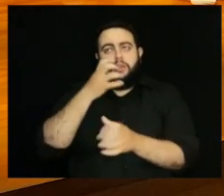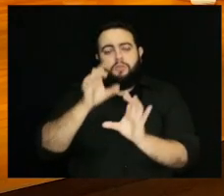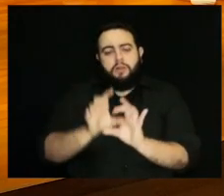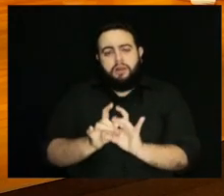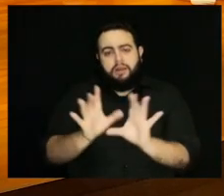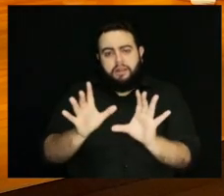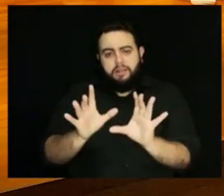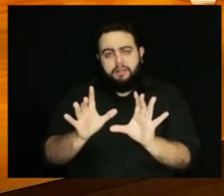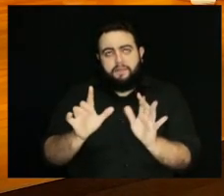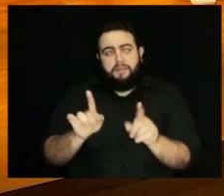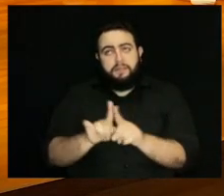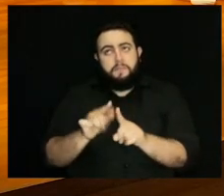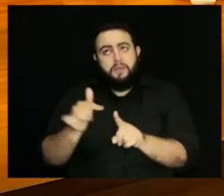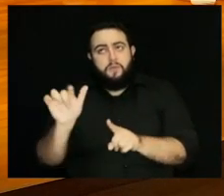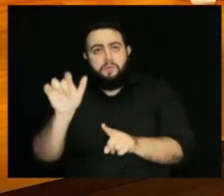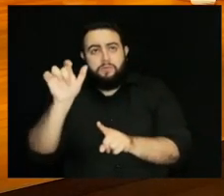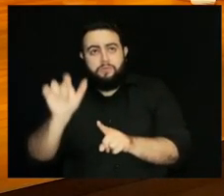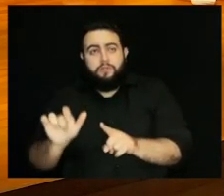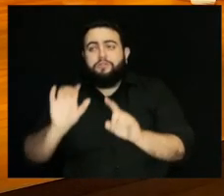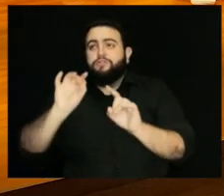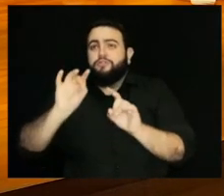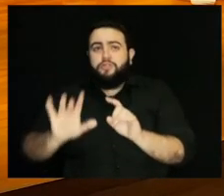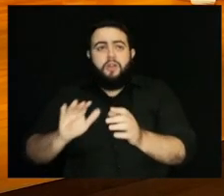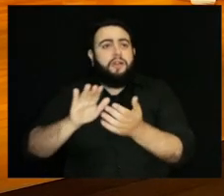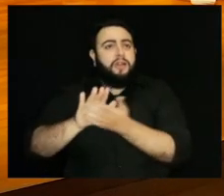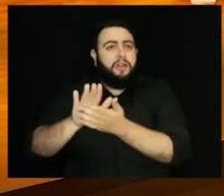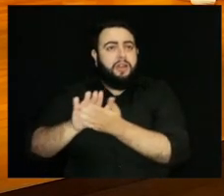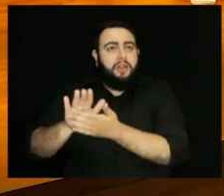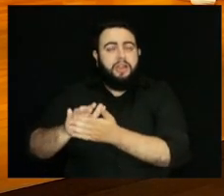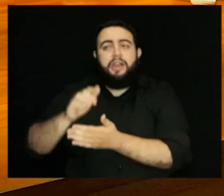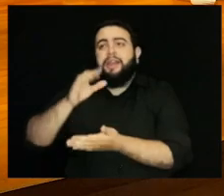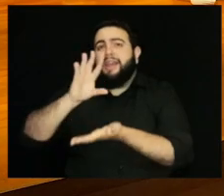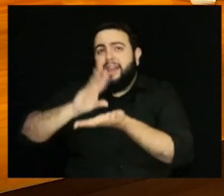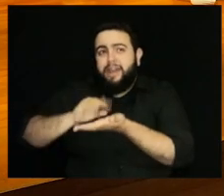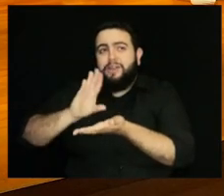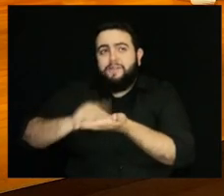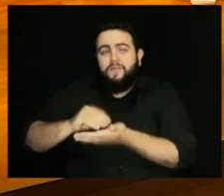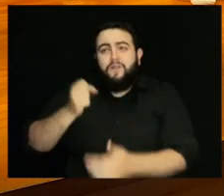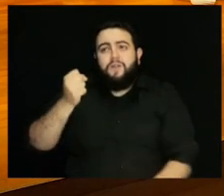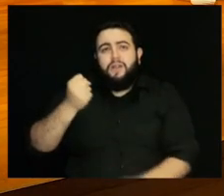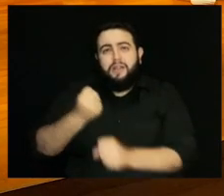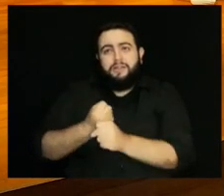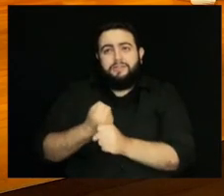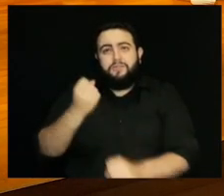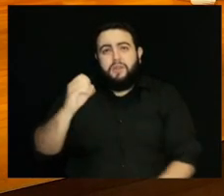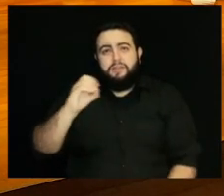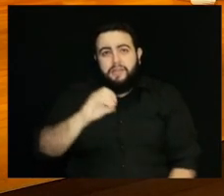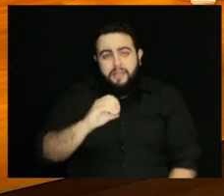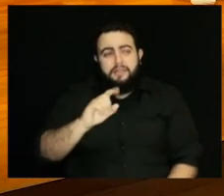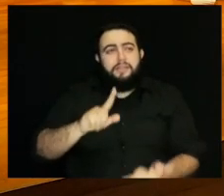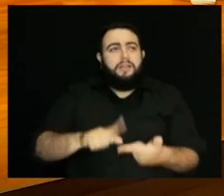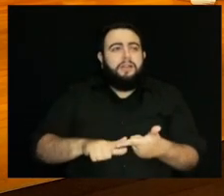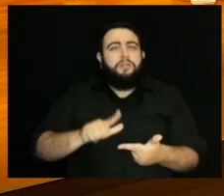final dos anos 80 que é o João Palmeiro, ou João da Benga, o Luiz Mauro, um monte de compositores